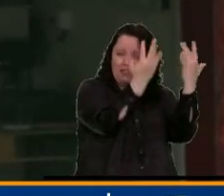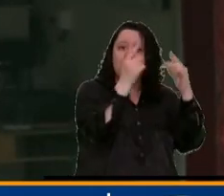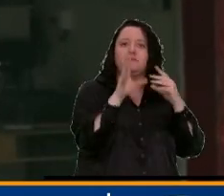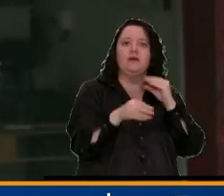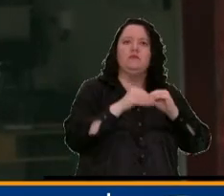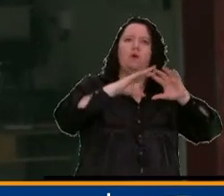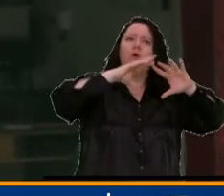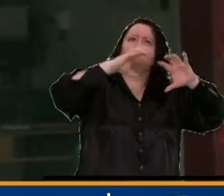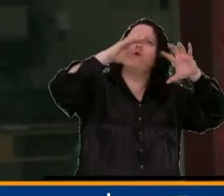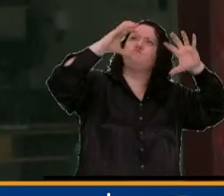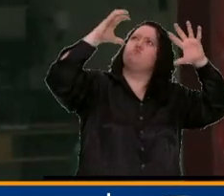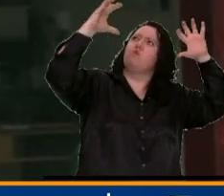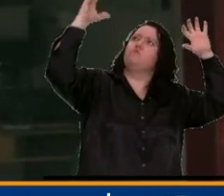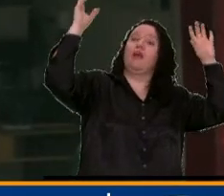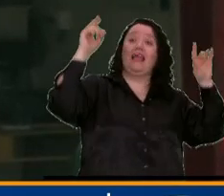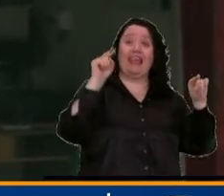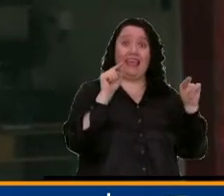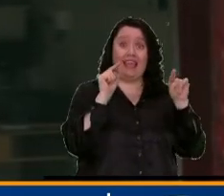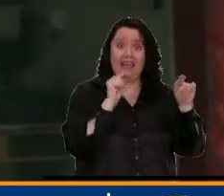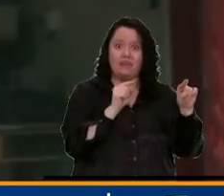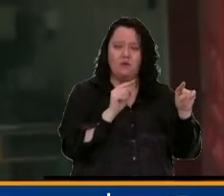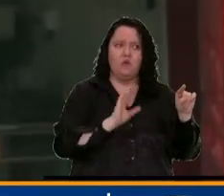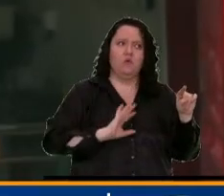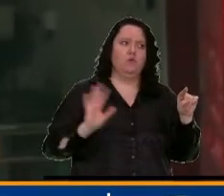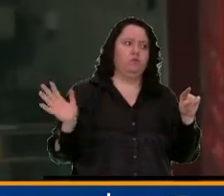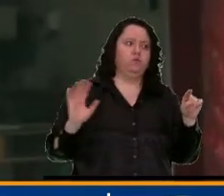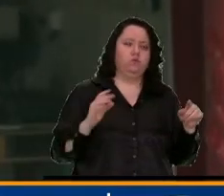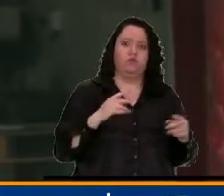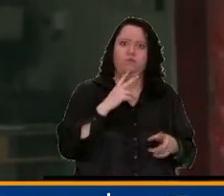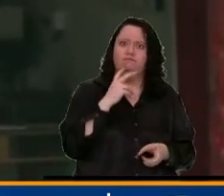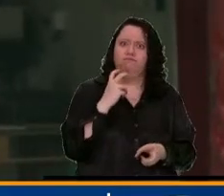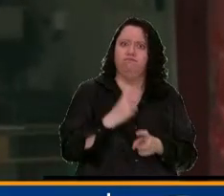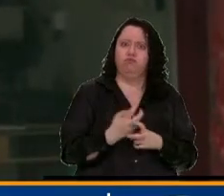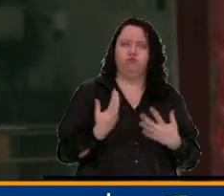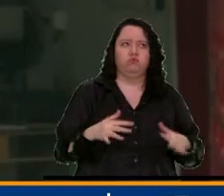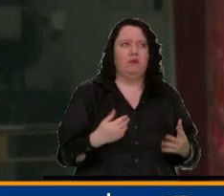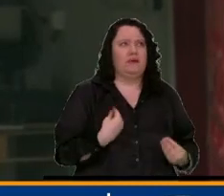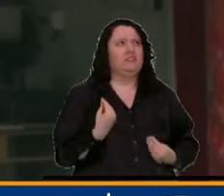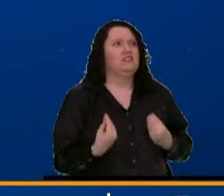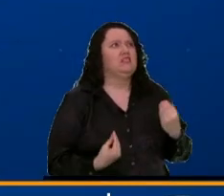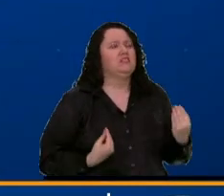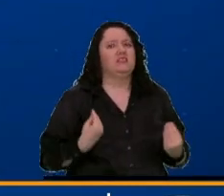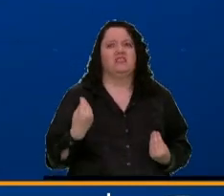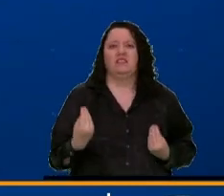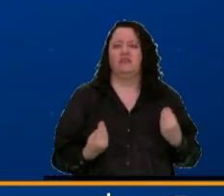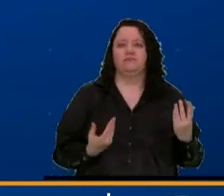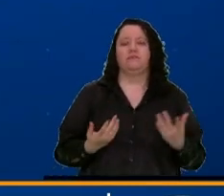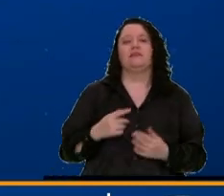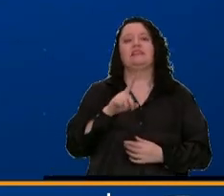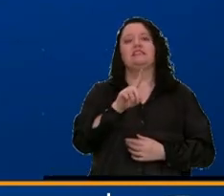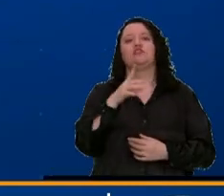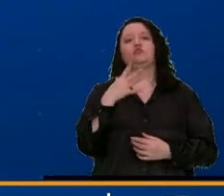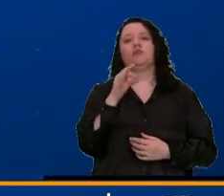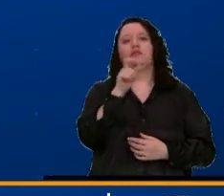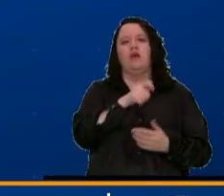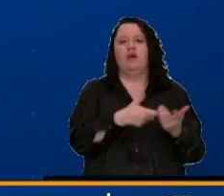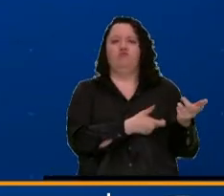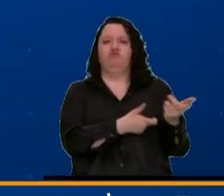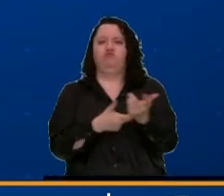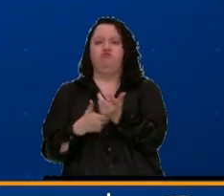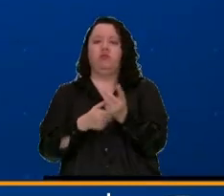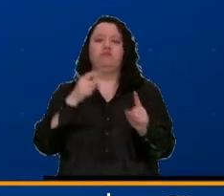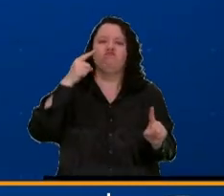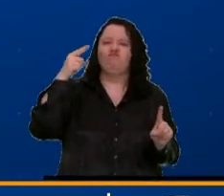en ese momento ya...